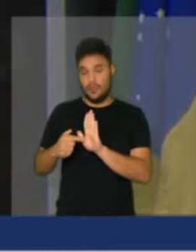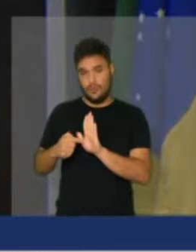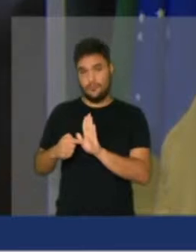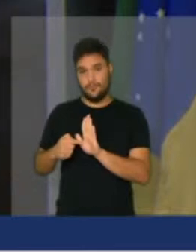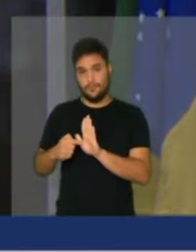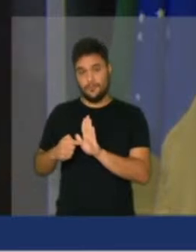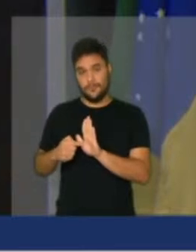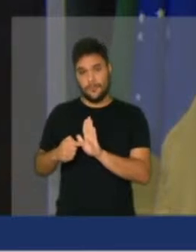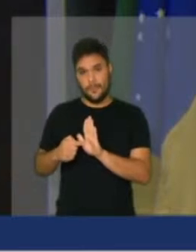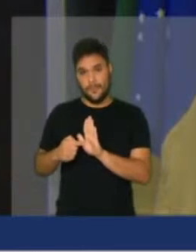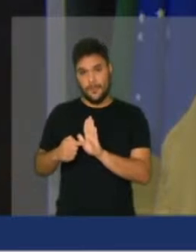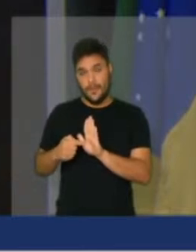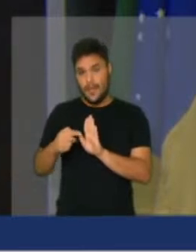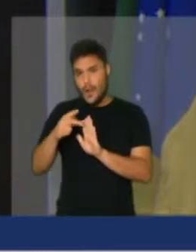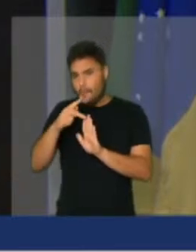QUE COLOCA... AS GESTANTES EM